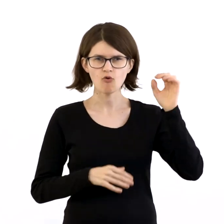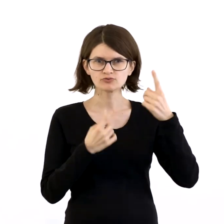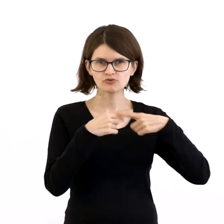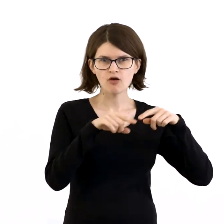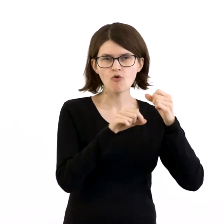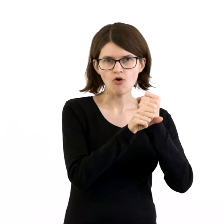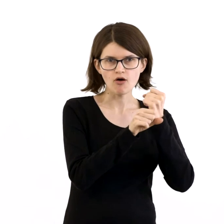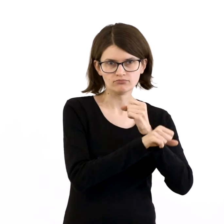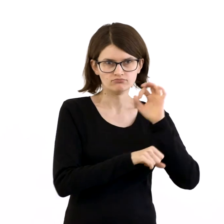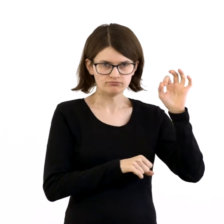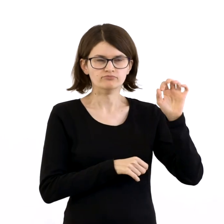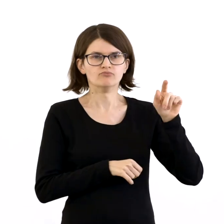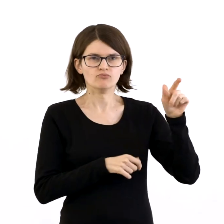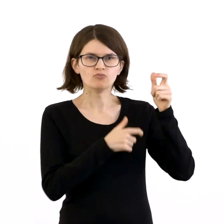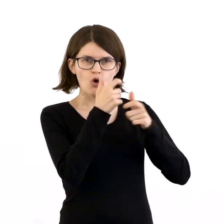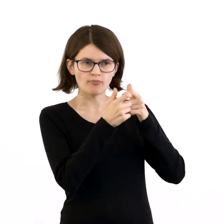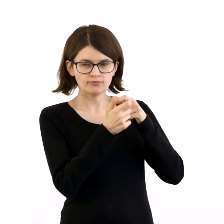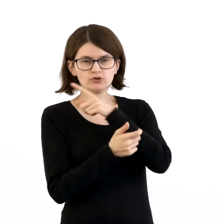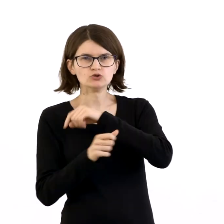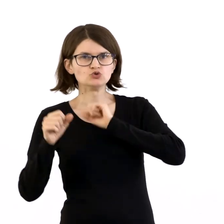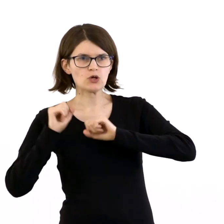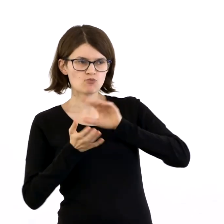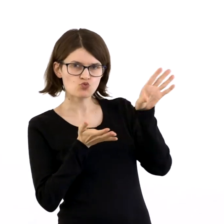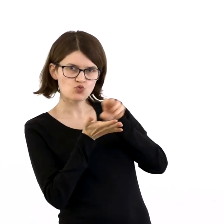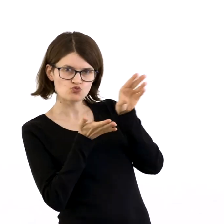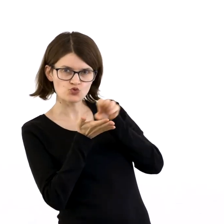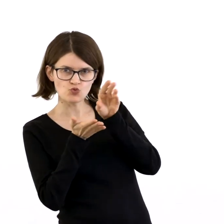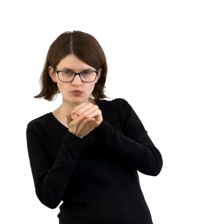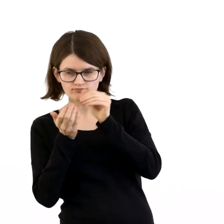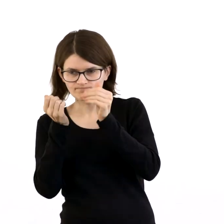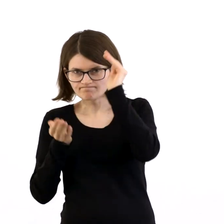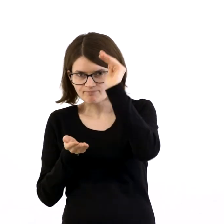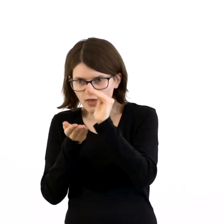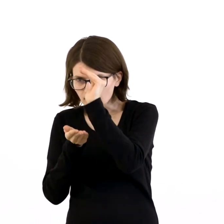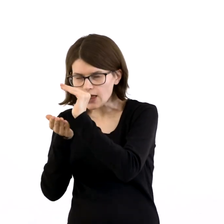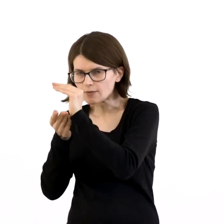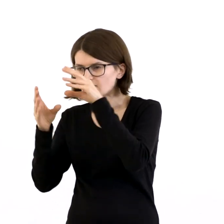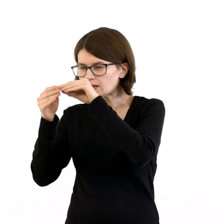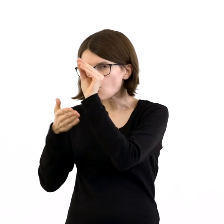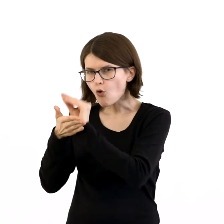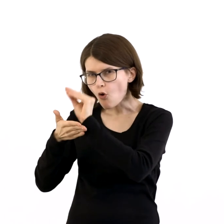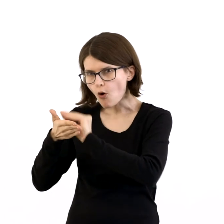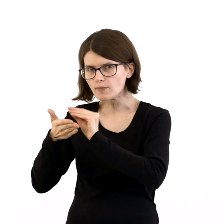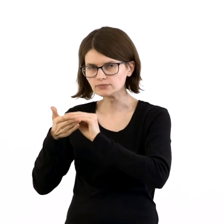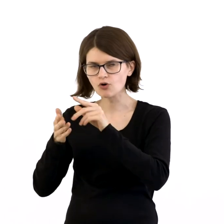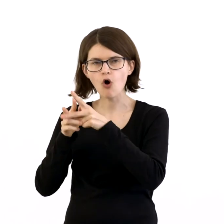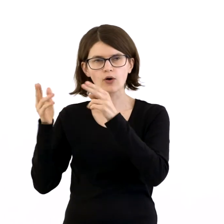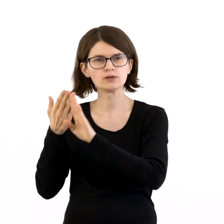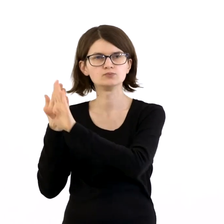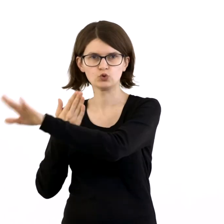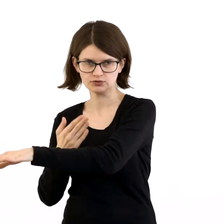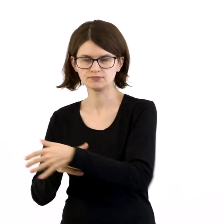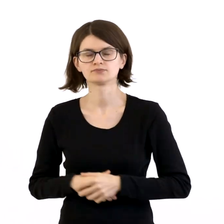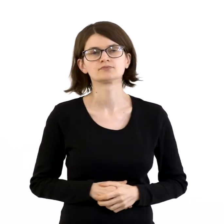Jego dzieła znamy przede wszystkim z późnych (rzymskich) kopii i zmniejszonych replik oraz z opisów.